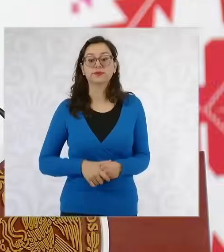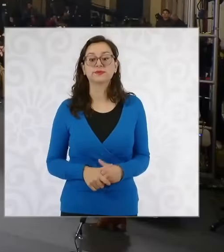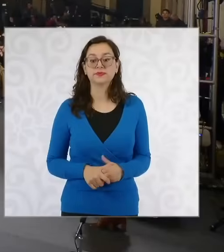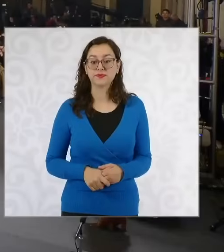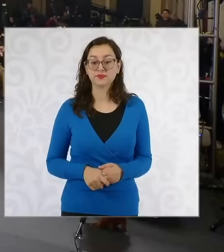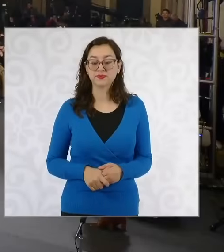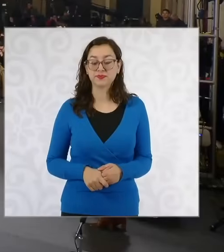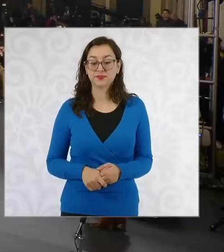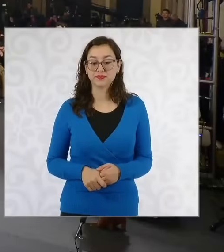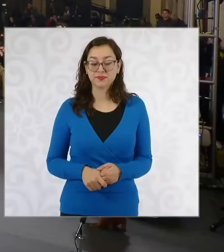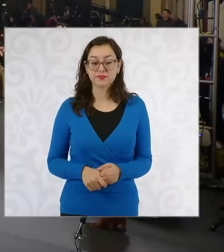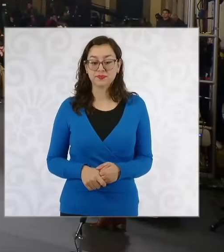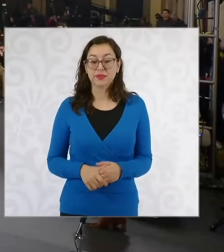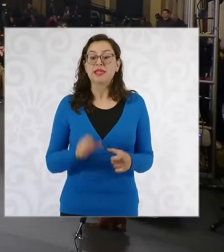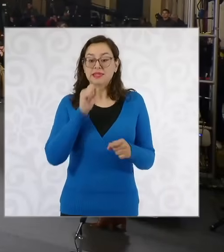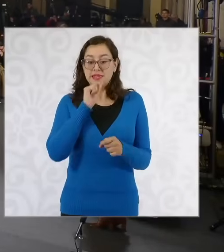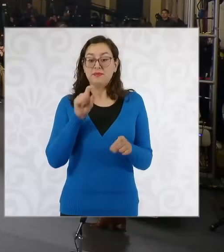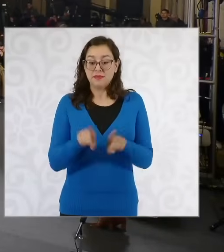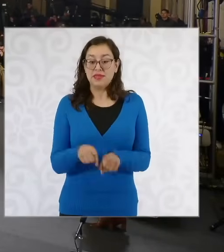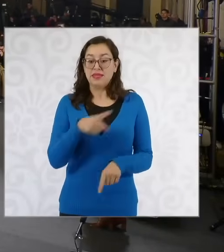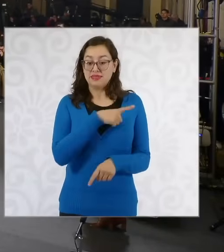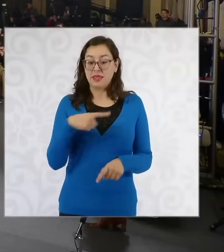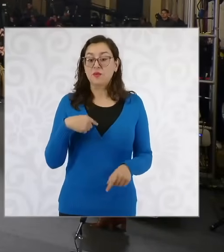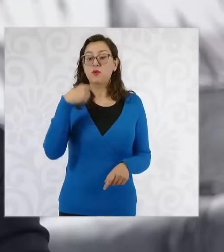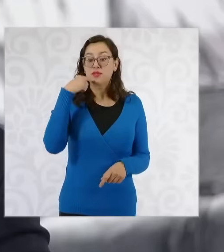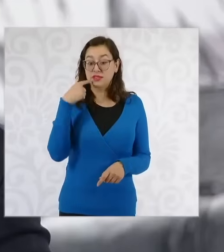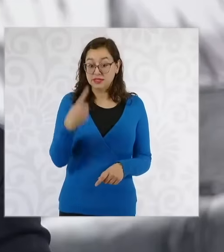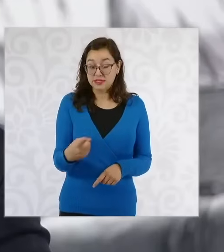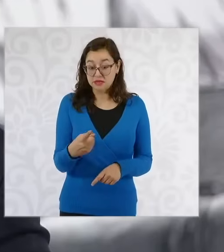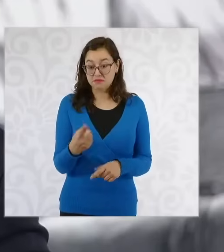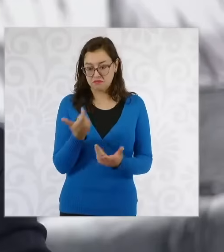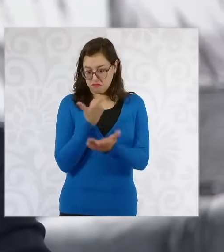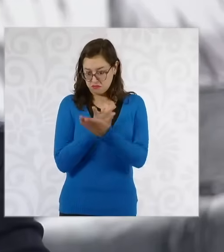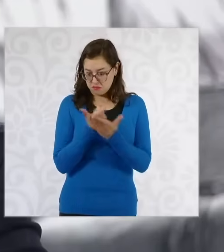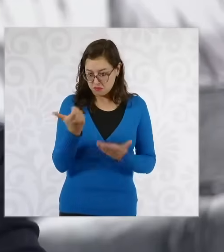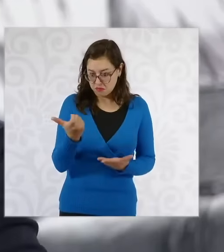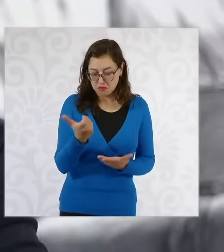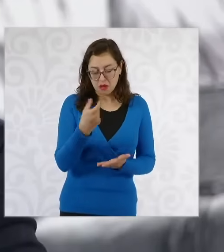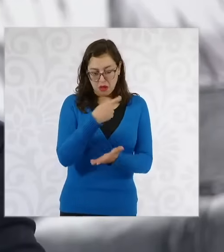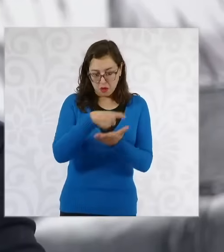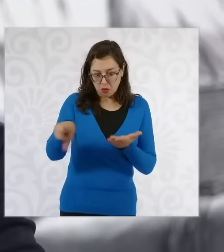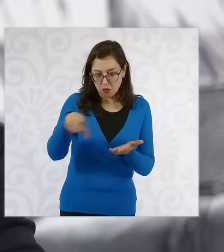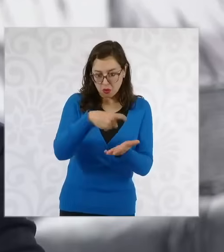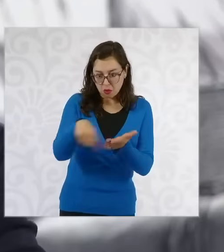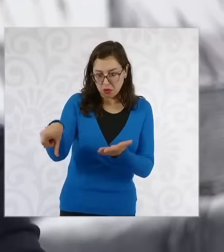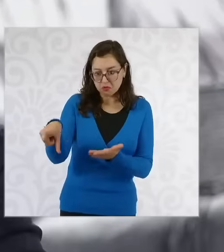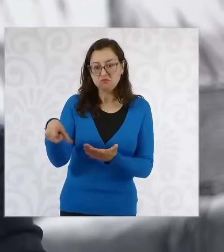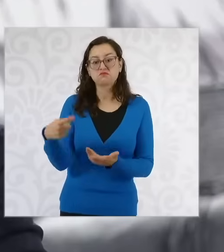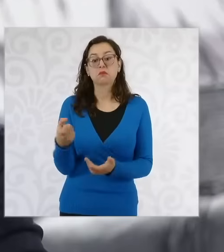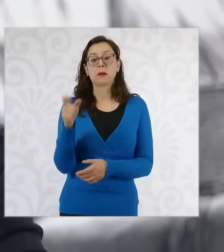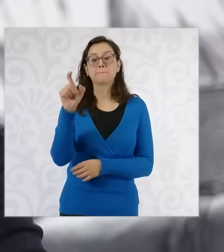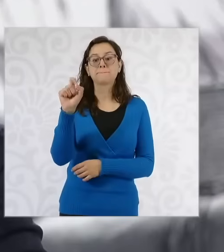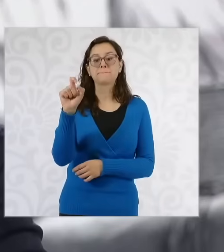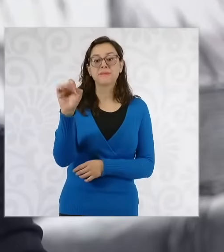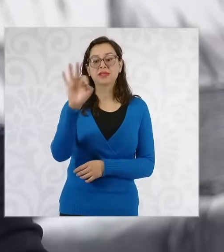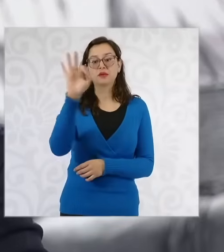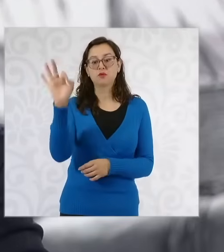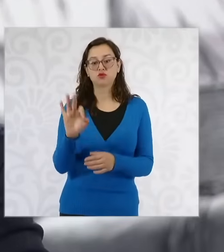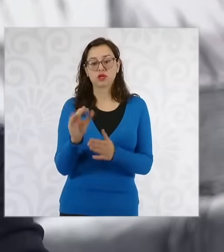Aquí destaco también que mexicana ofrece precios competitivos con un valor de 20% menor que otras